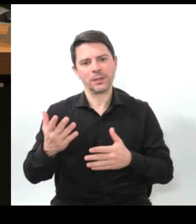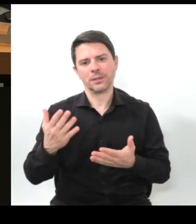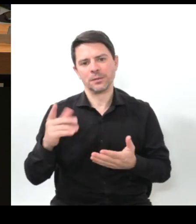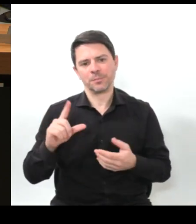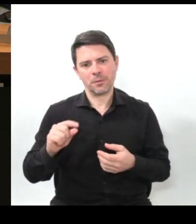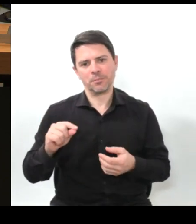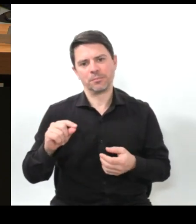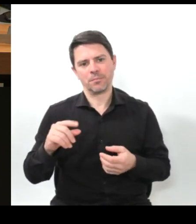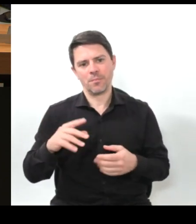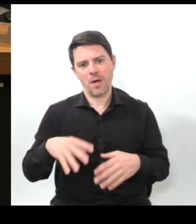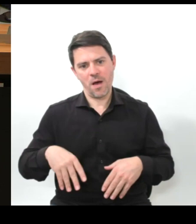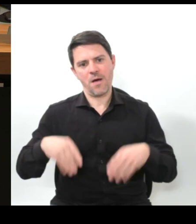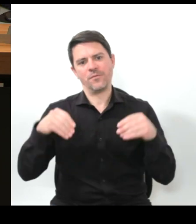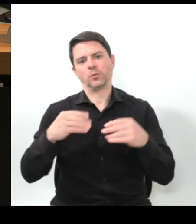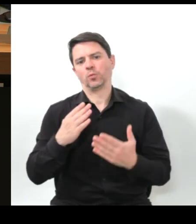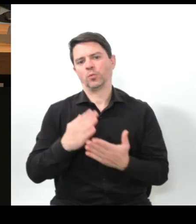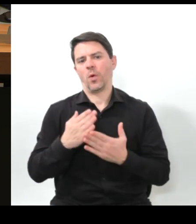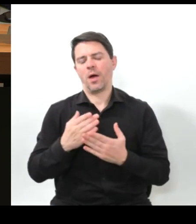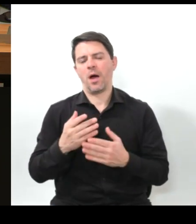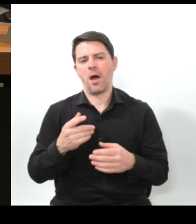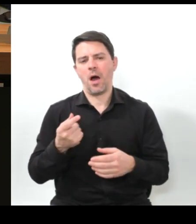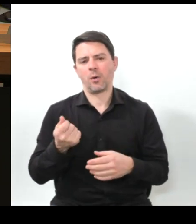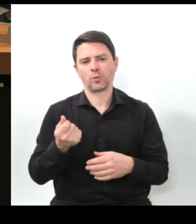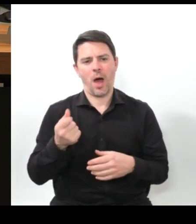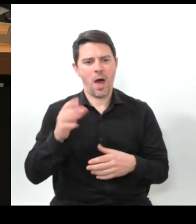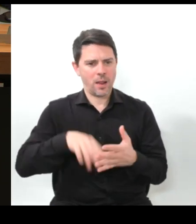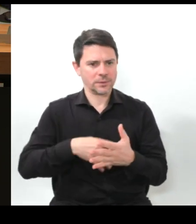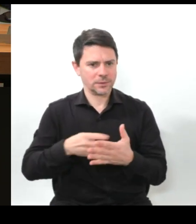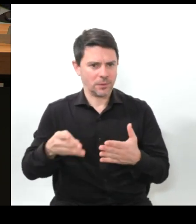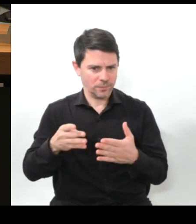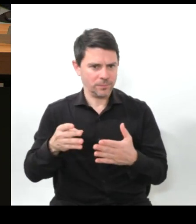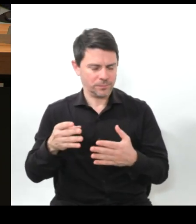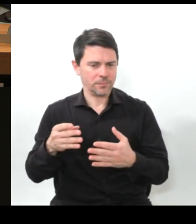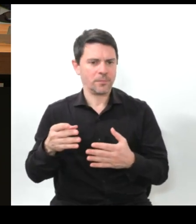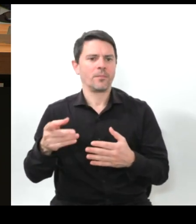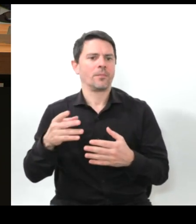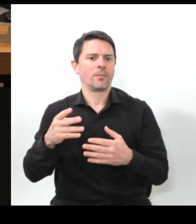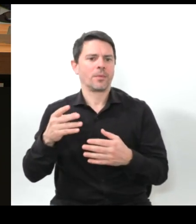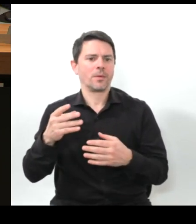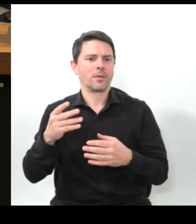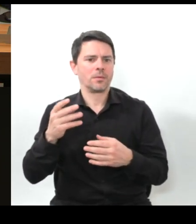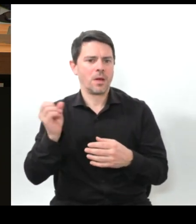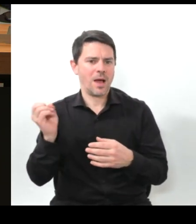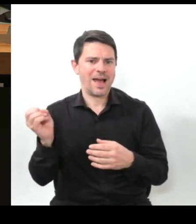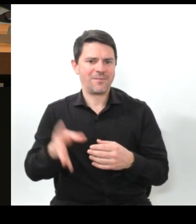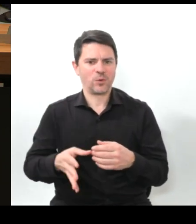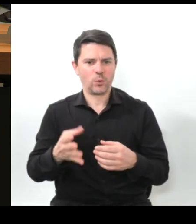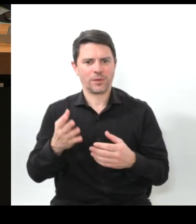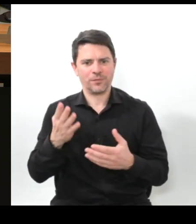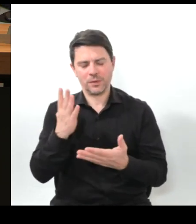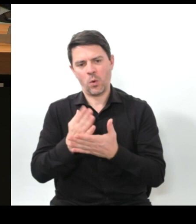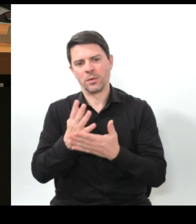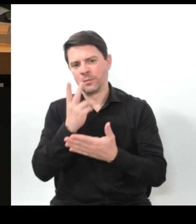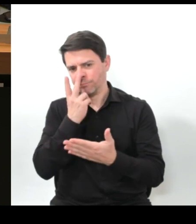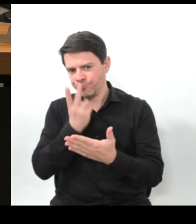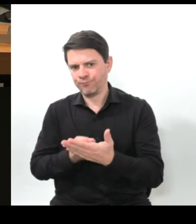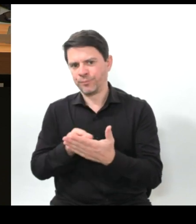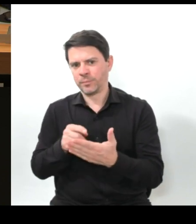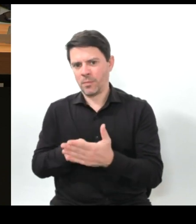dass die Koalition und wir alle haben dem zugestimmt, sofort danach den Senat zu animiert hätten, in die